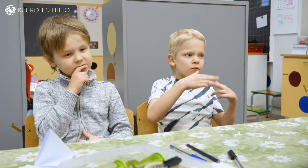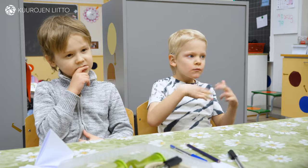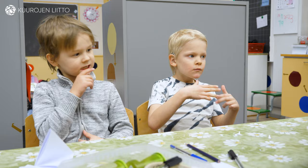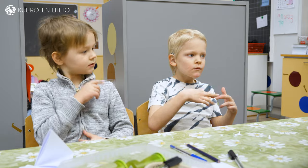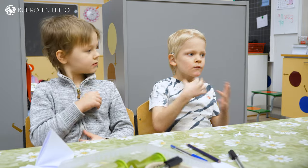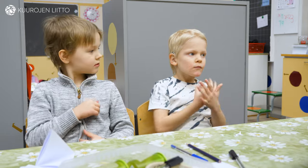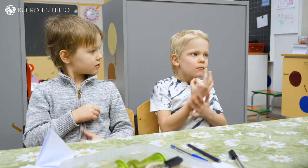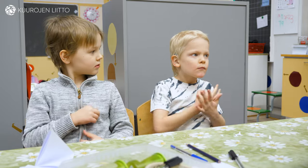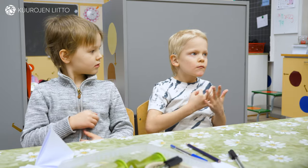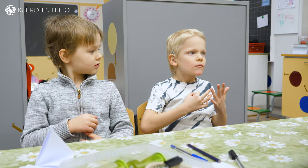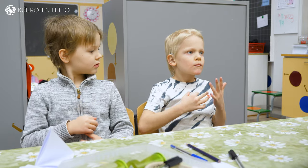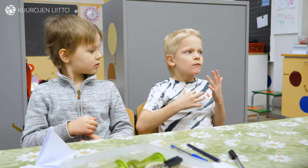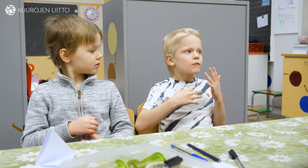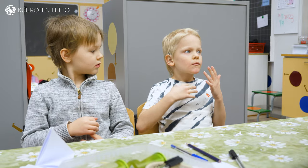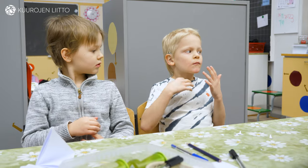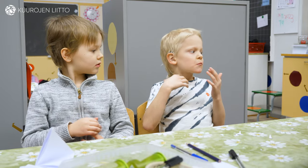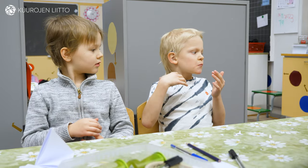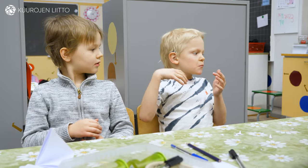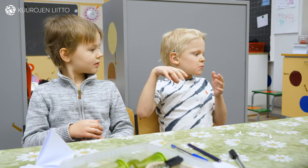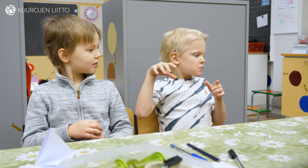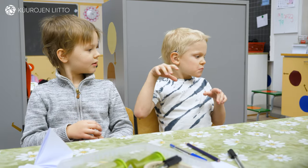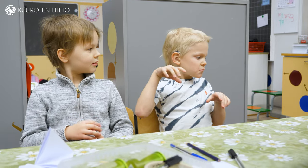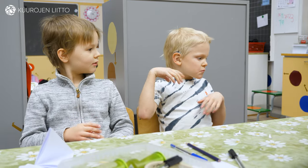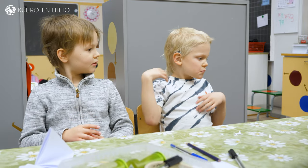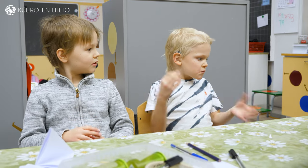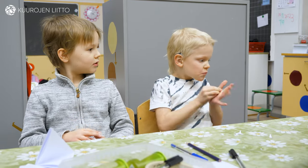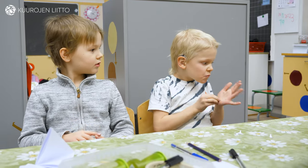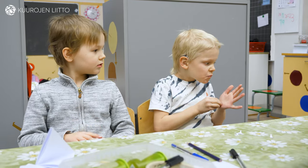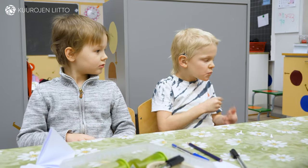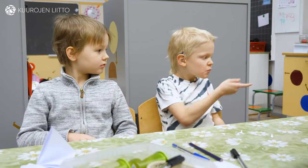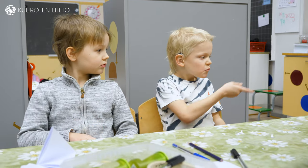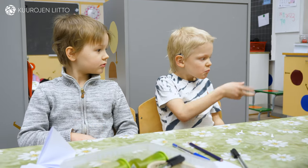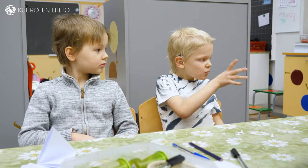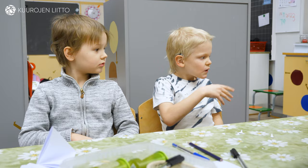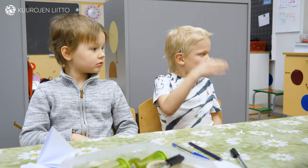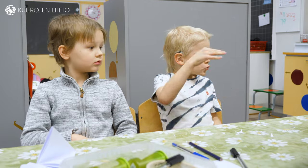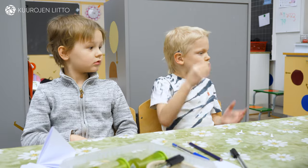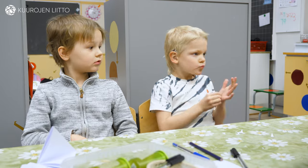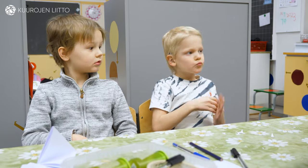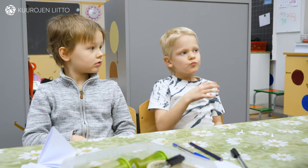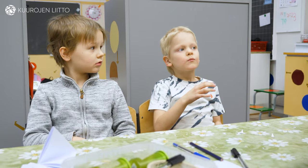Legoja, piirtämistä, matikkaa... Nuo isommat laskevat.